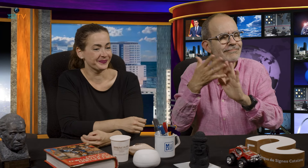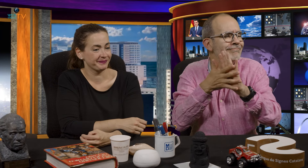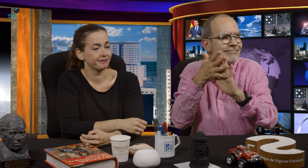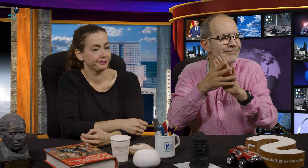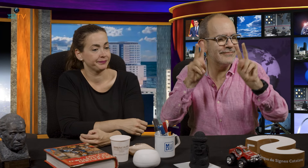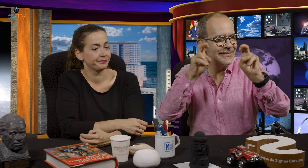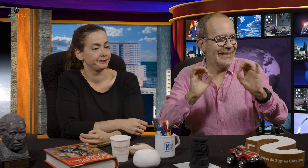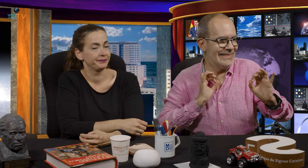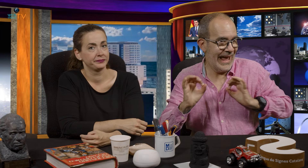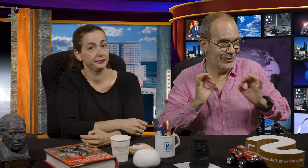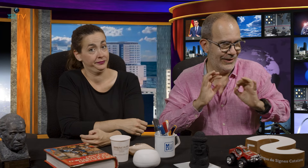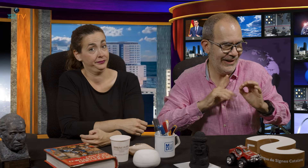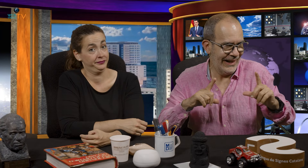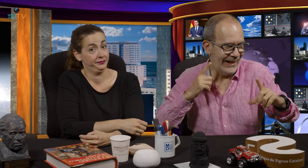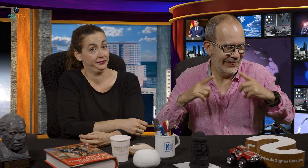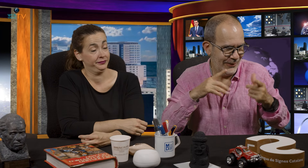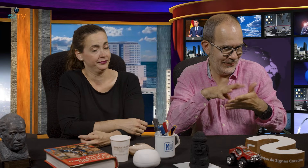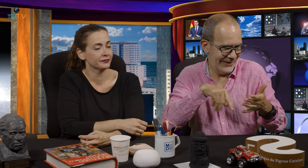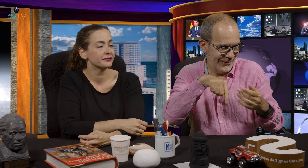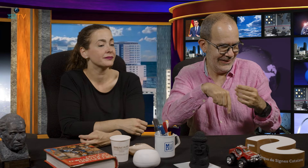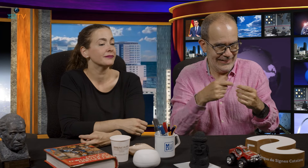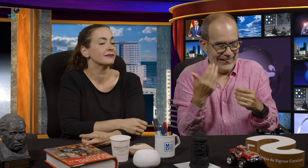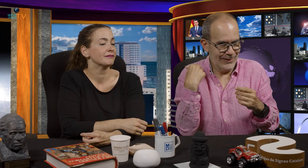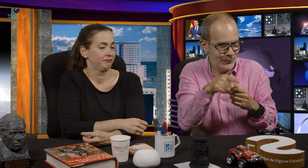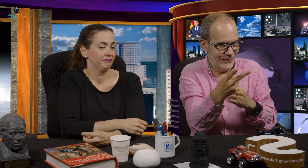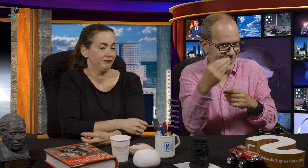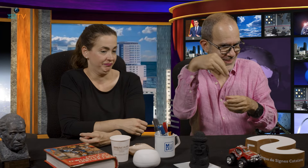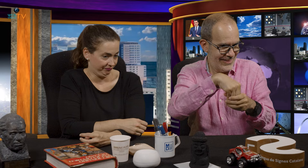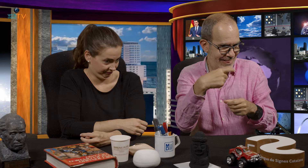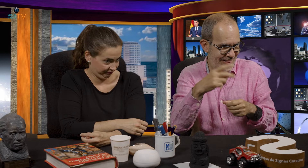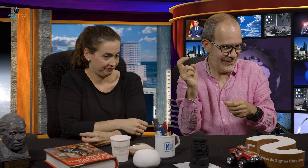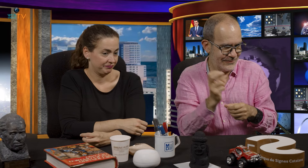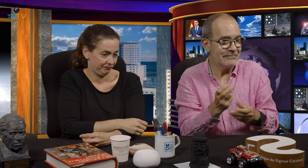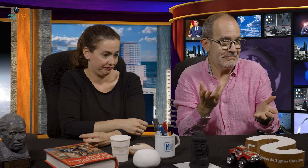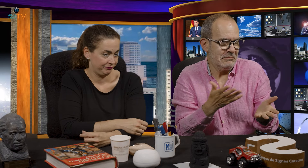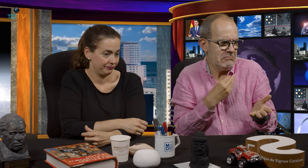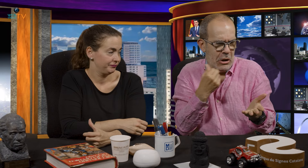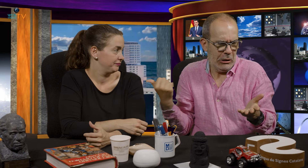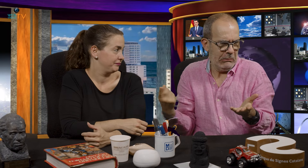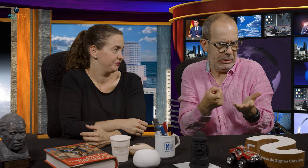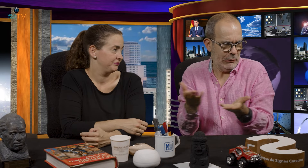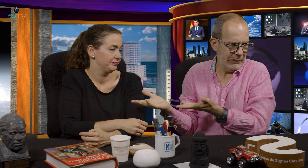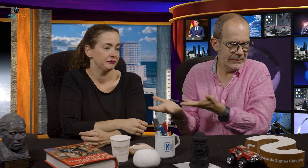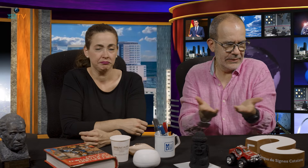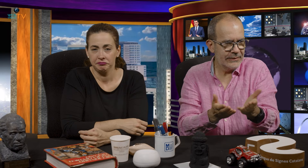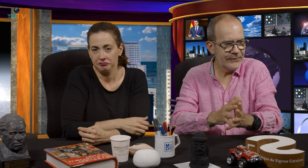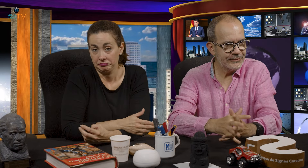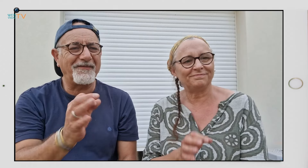Queríamos hablaros de la escenificación que hicisteis al Liceu en Barcelona y que participasteis. Mejor pregúntalo tú.